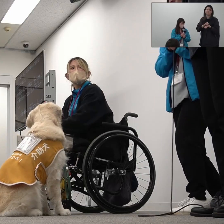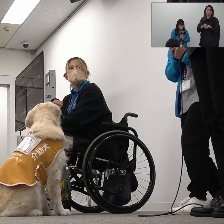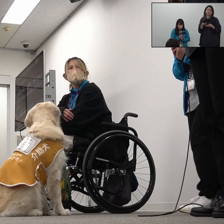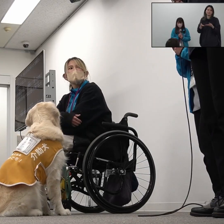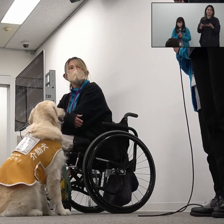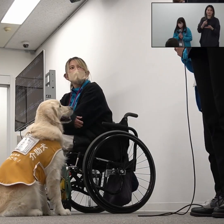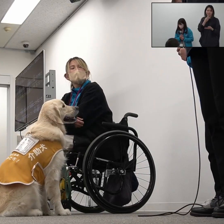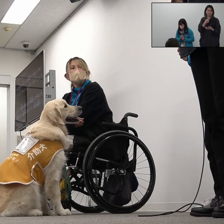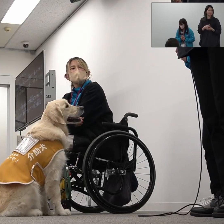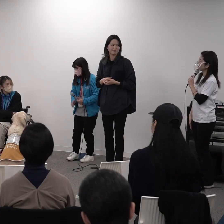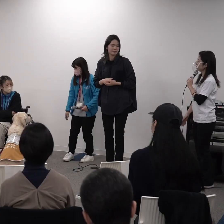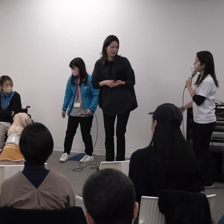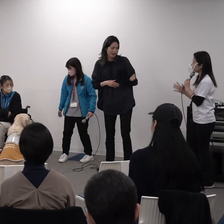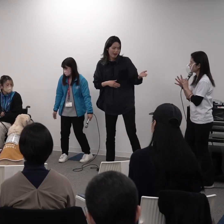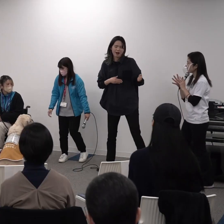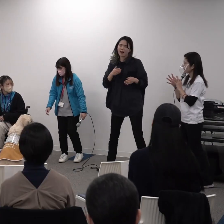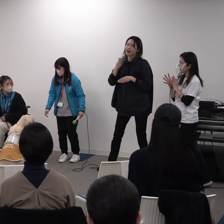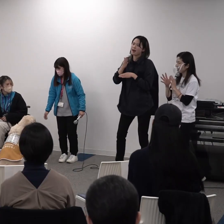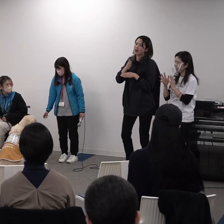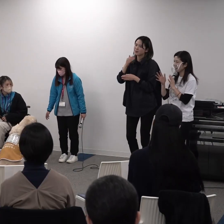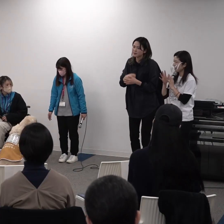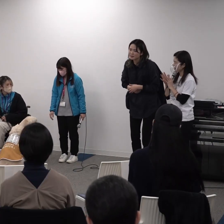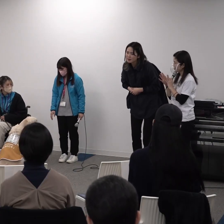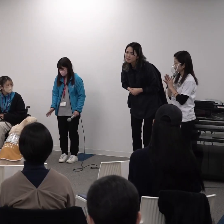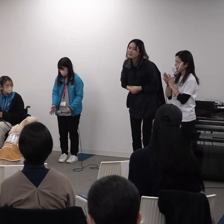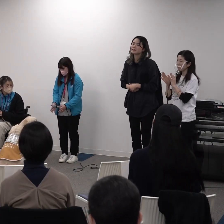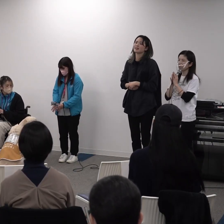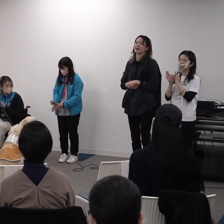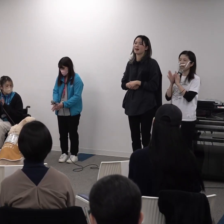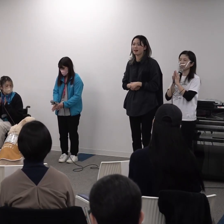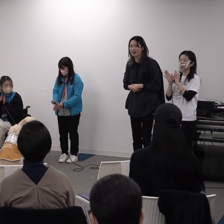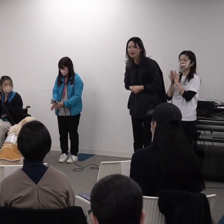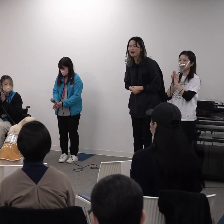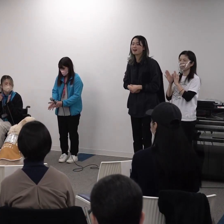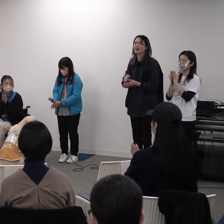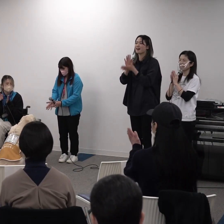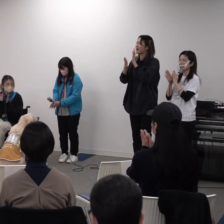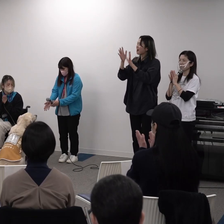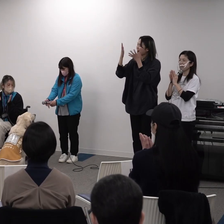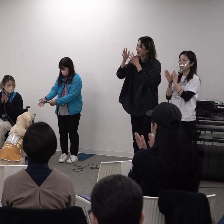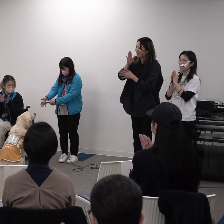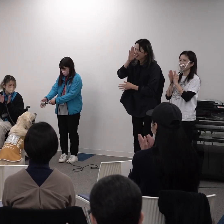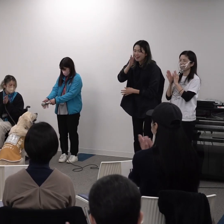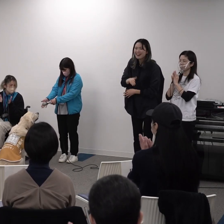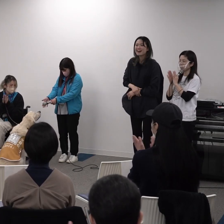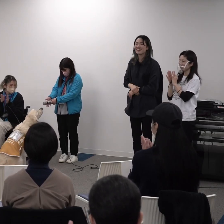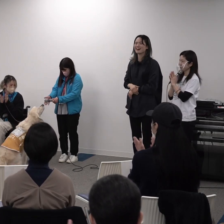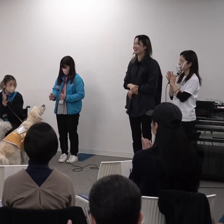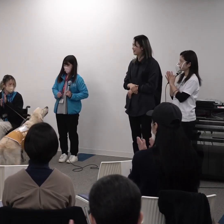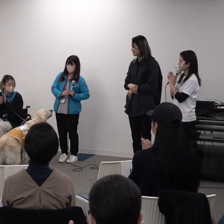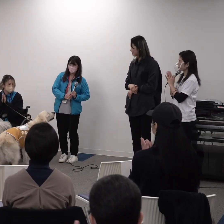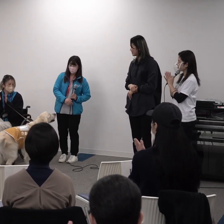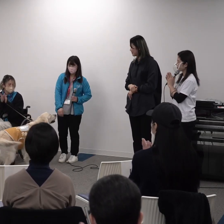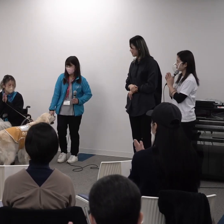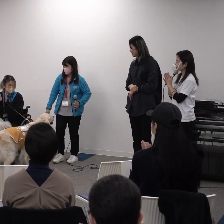橋爪）はいありがとうございました じゃあもう1回拍手をお願いいたします